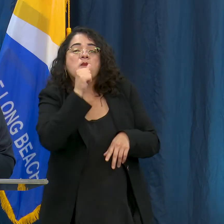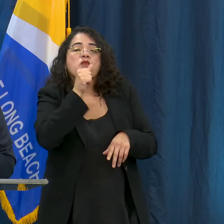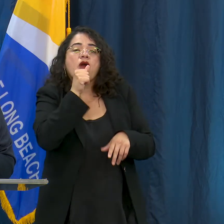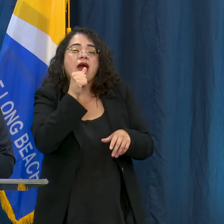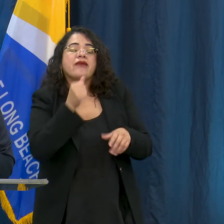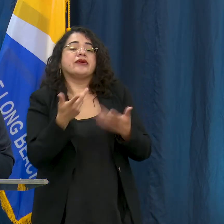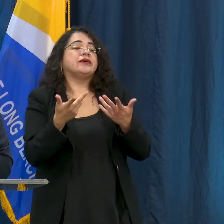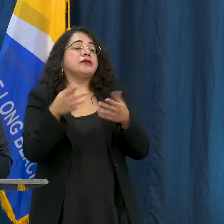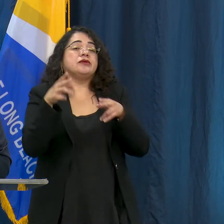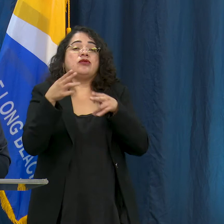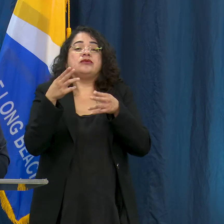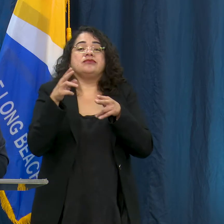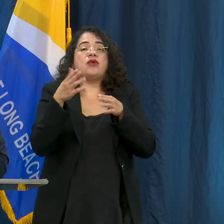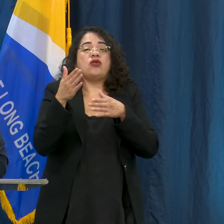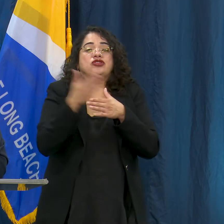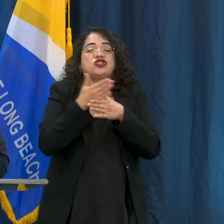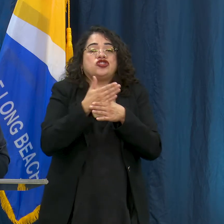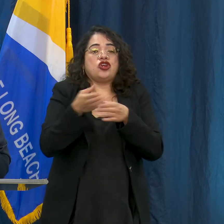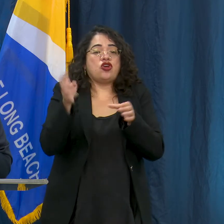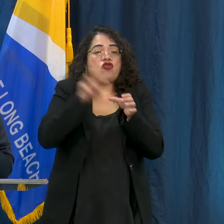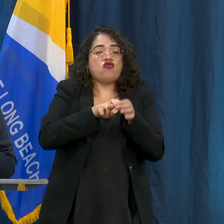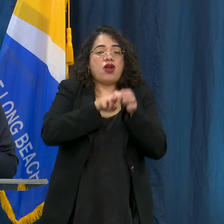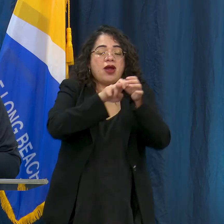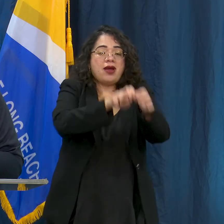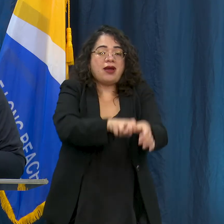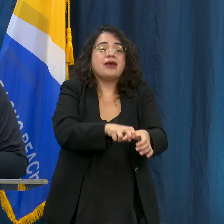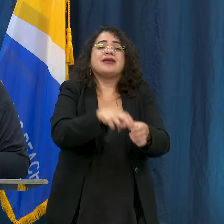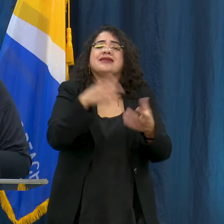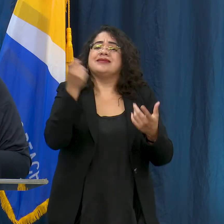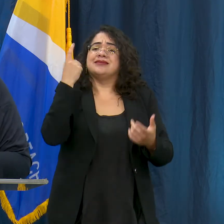que su Ella to move in no se soy yo si usted está con party end o en Otto canal